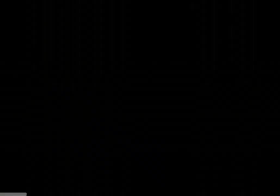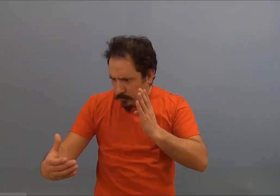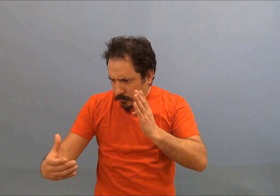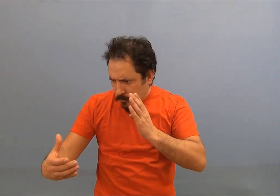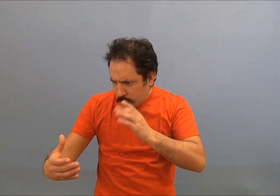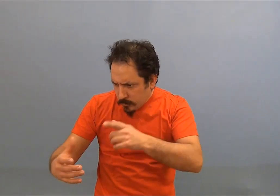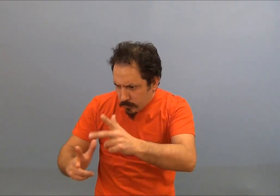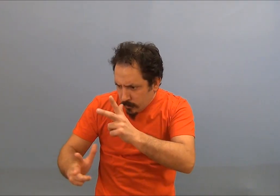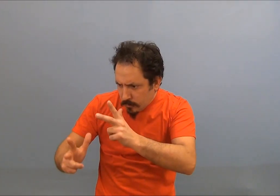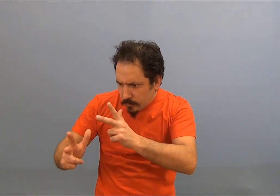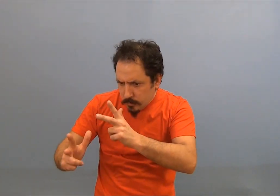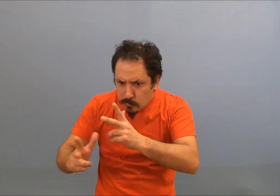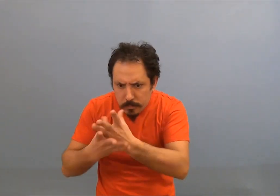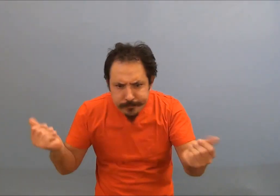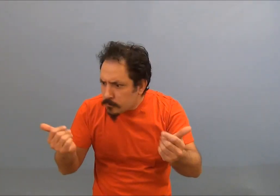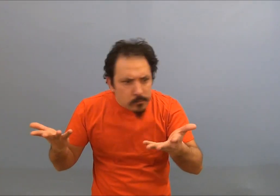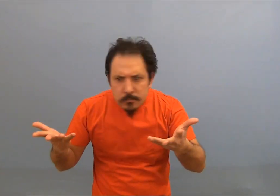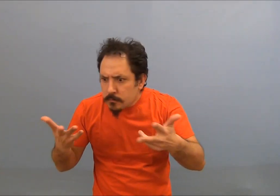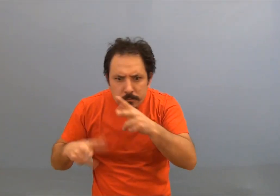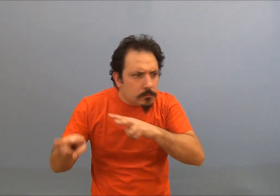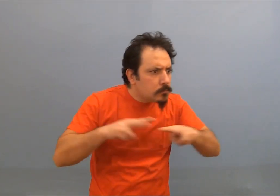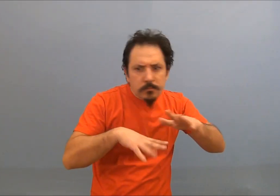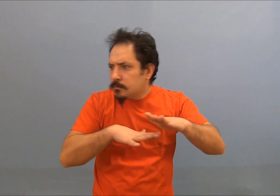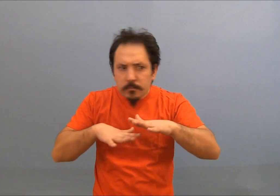Girò gli occhi smarriti intorno alla stanza per vedere di dove mai poteva essere uscita quella vocina,